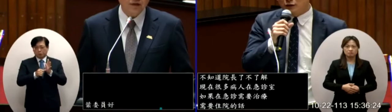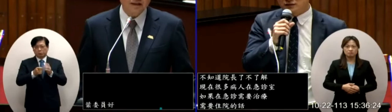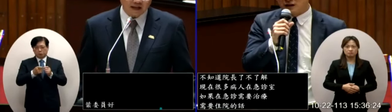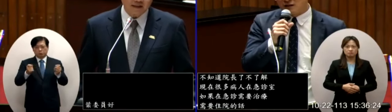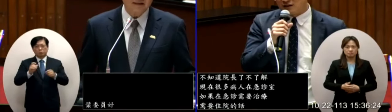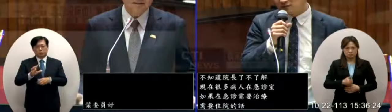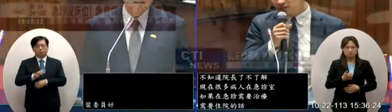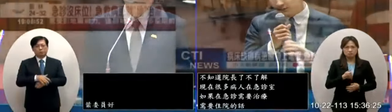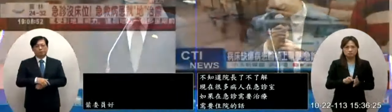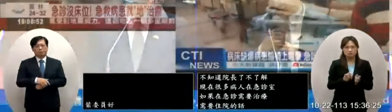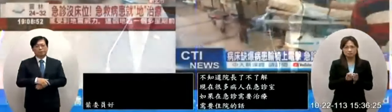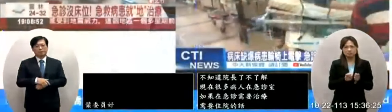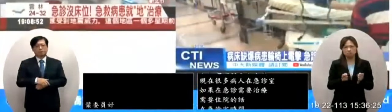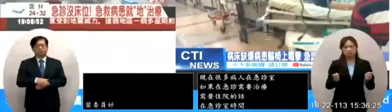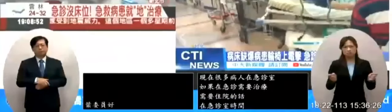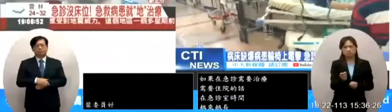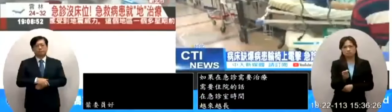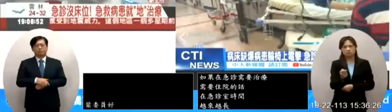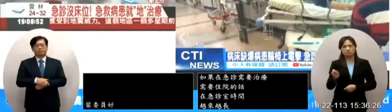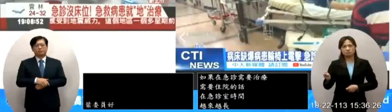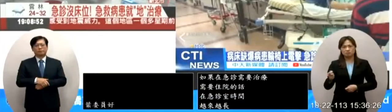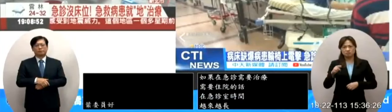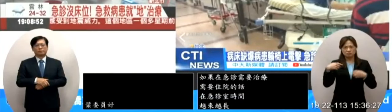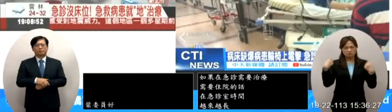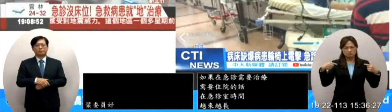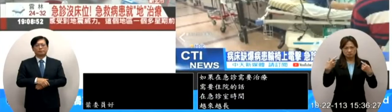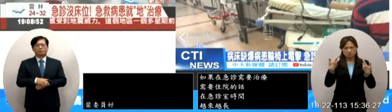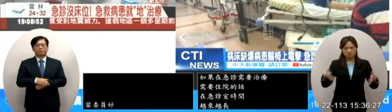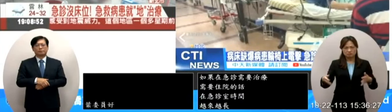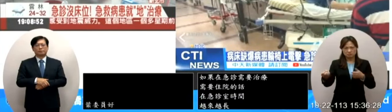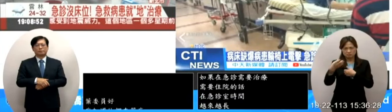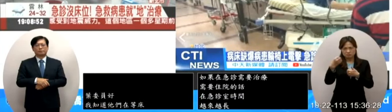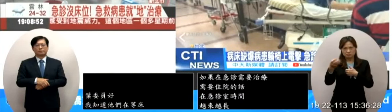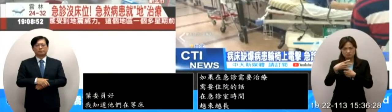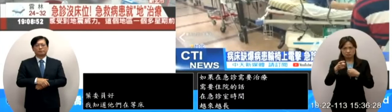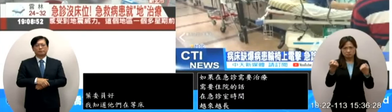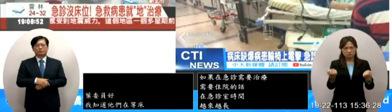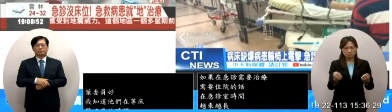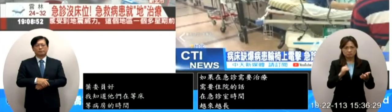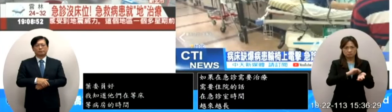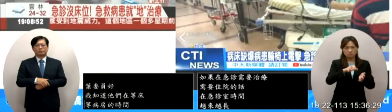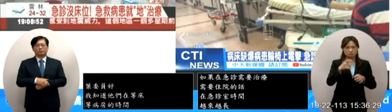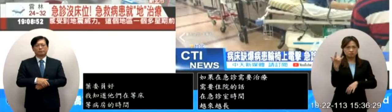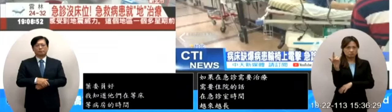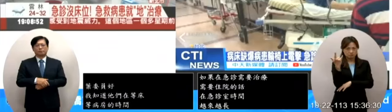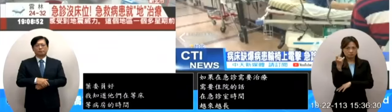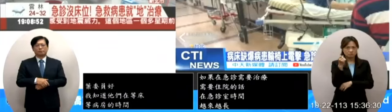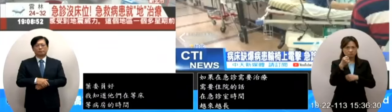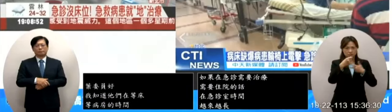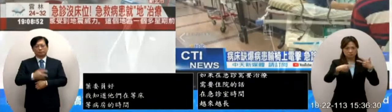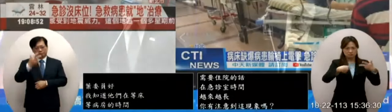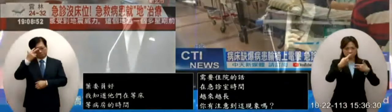真的越來越長 常常有民眾跟我反應 有時候在醫院可以等到一個禮拜以上 七天也許